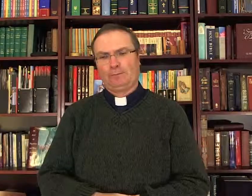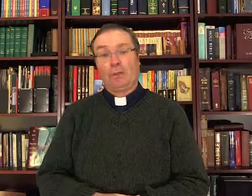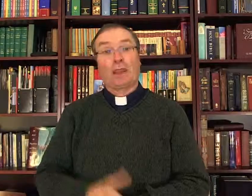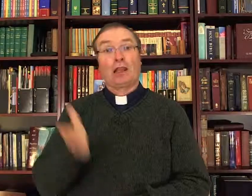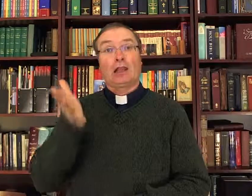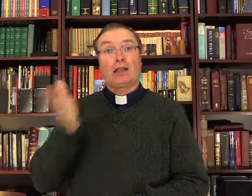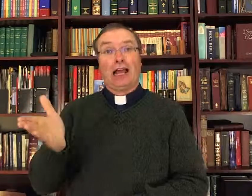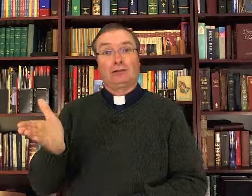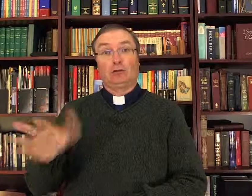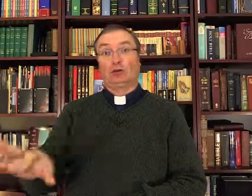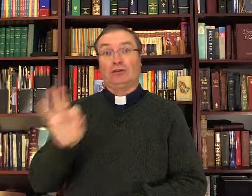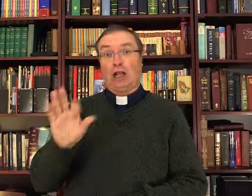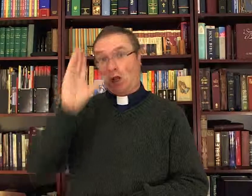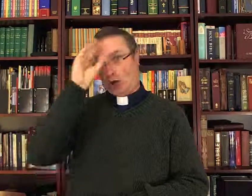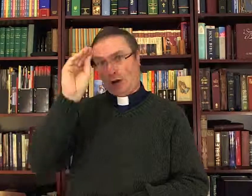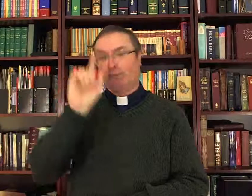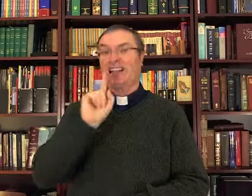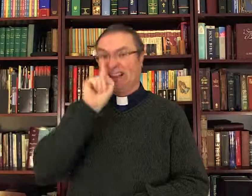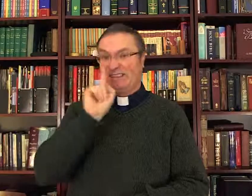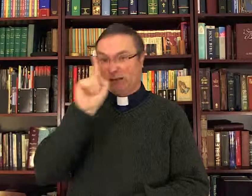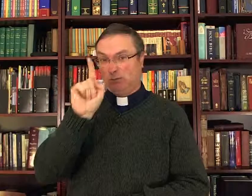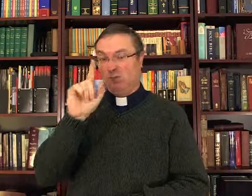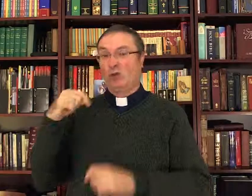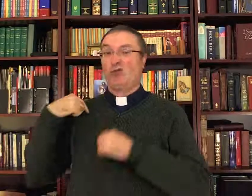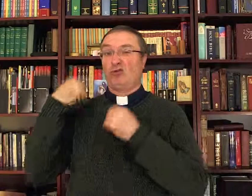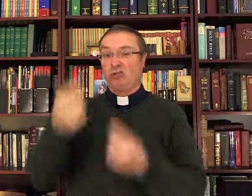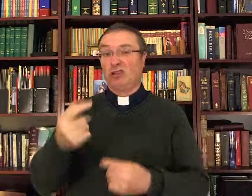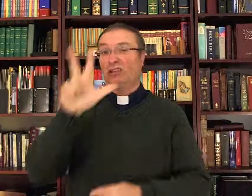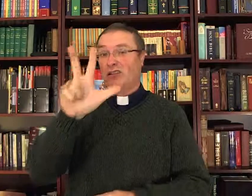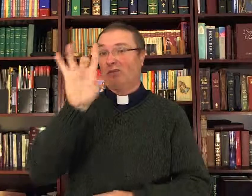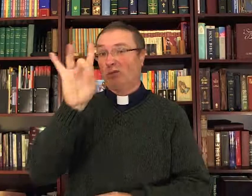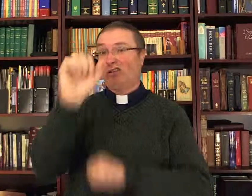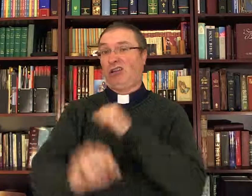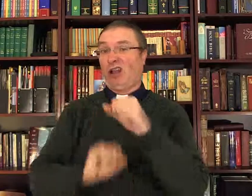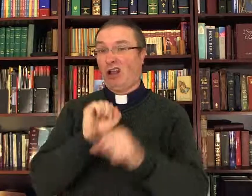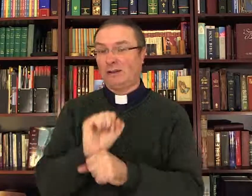Là se trouvait un homme infirme depuis 38 ans.